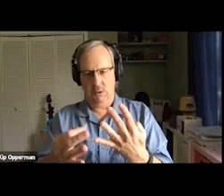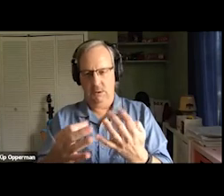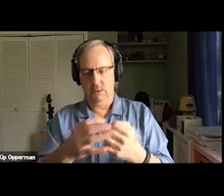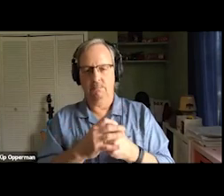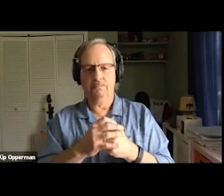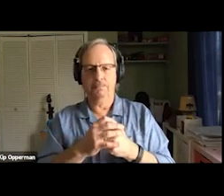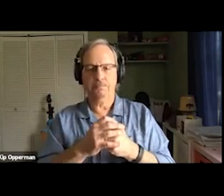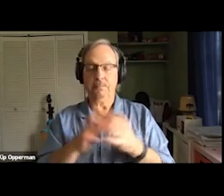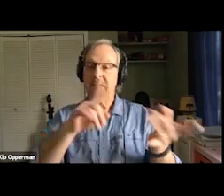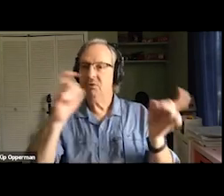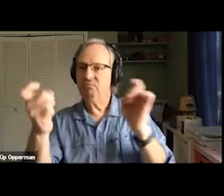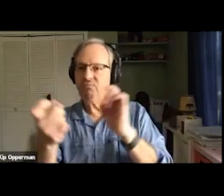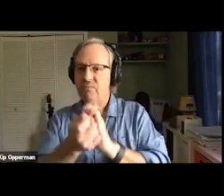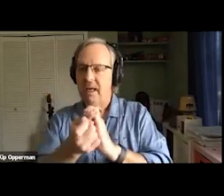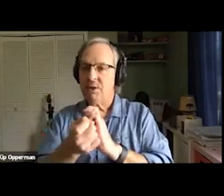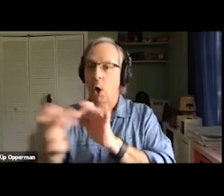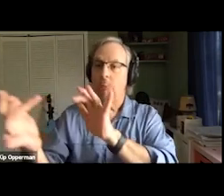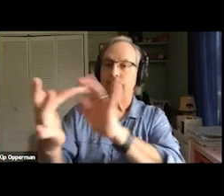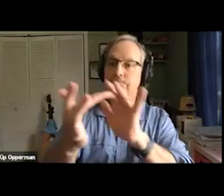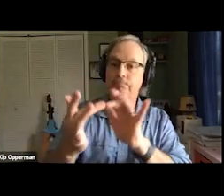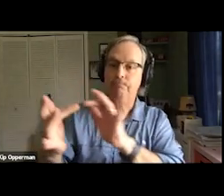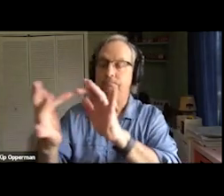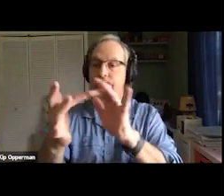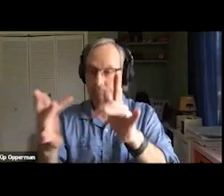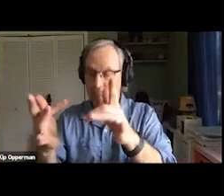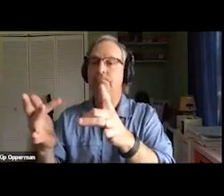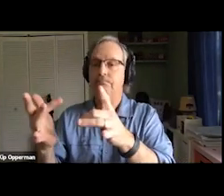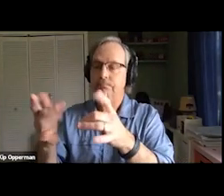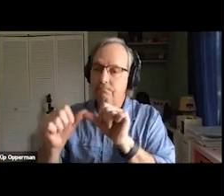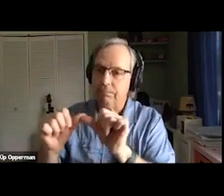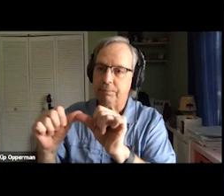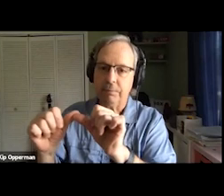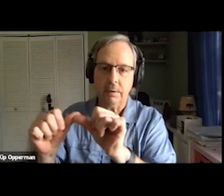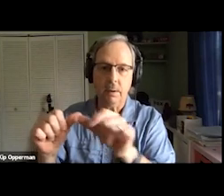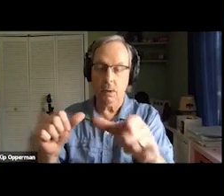Para cambiar de marcha, nuestros esfuerzos de divulgación han continuado y obtuvimos una sacudida emocionante de una subvención estatal